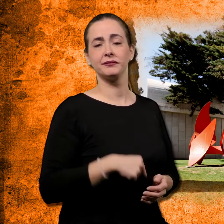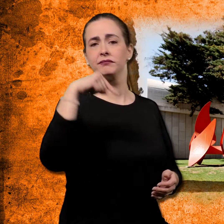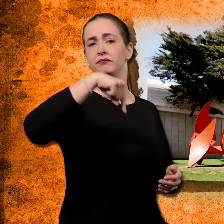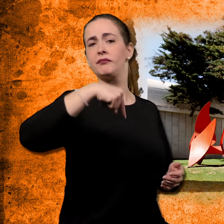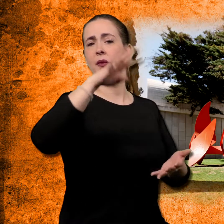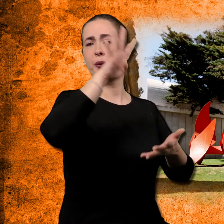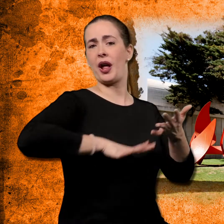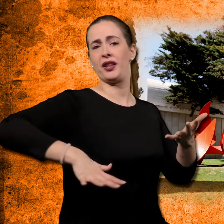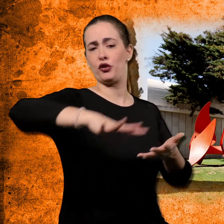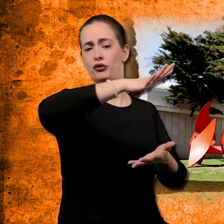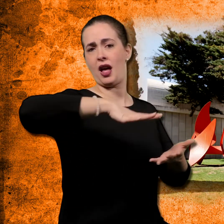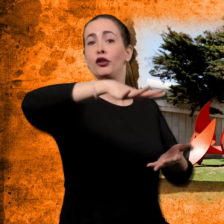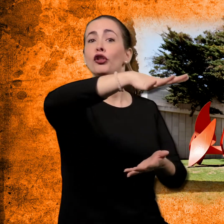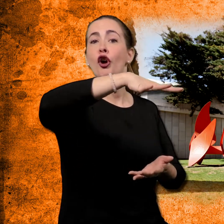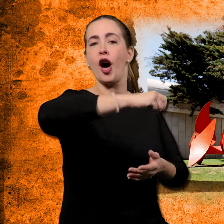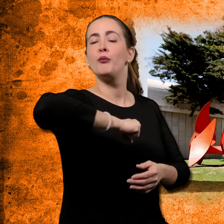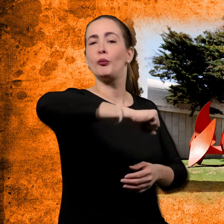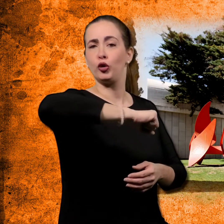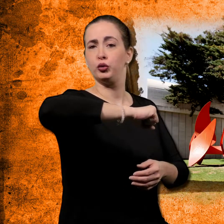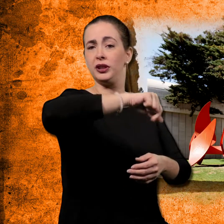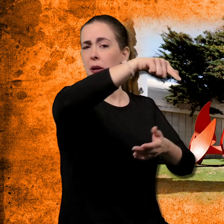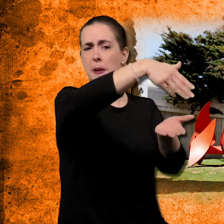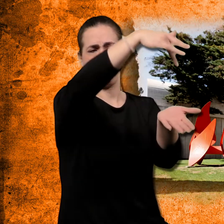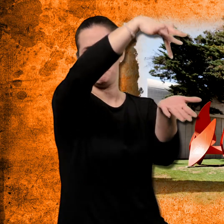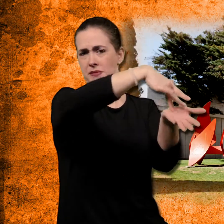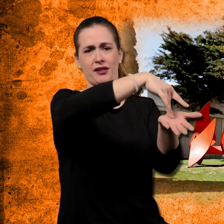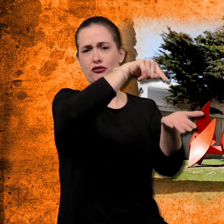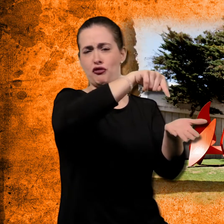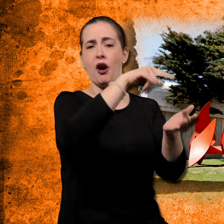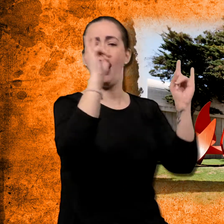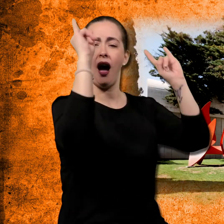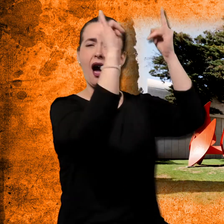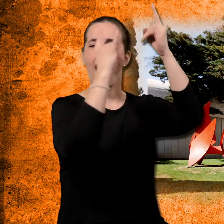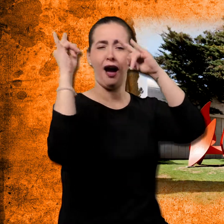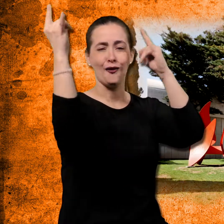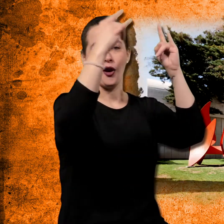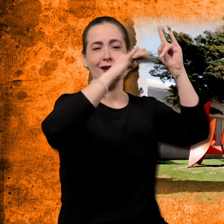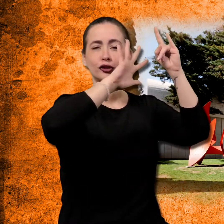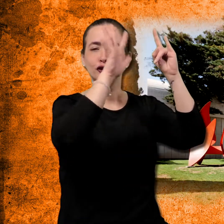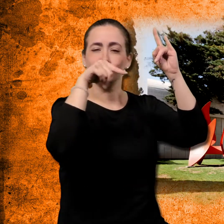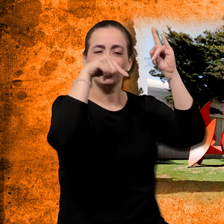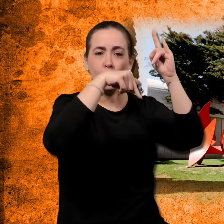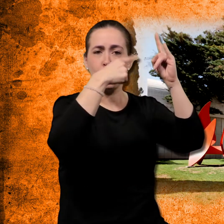Enmig de Montjuïc, a Barcelona, entre l’ombra dels arbres,